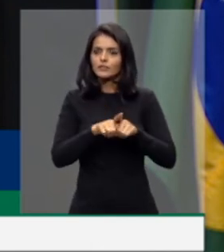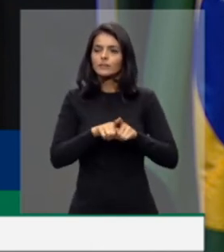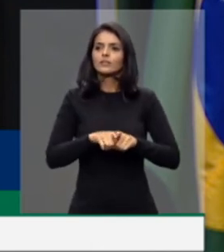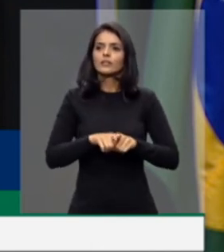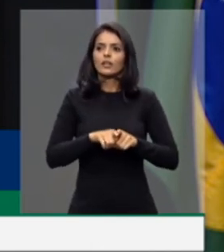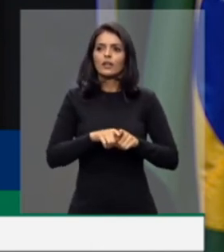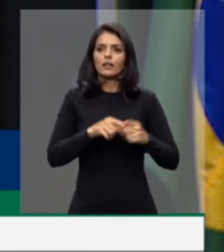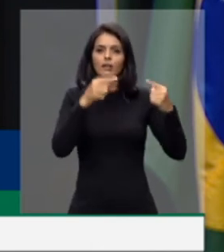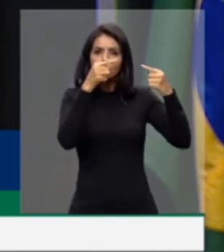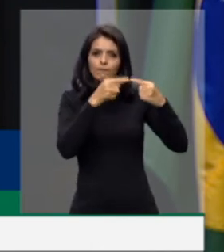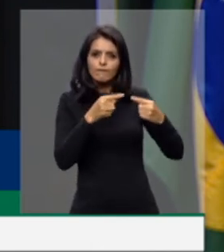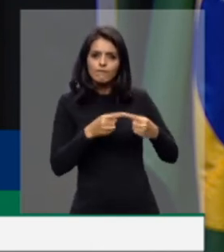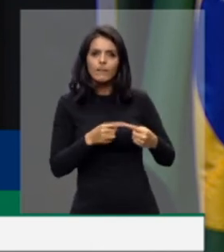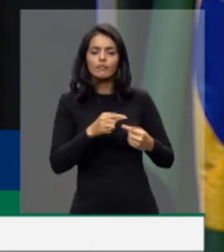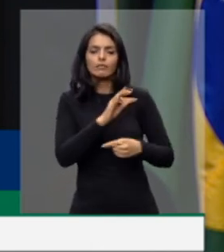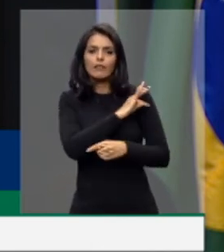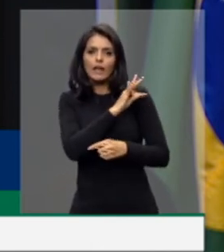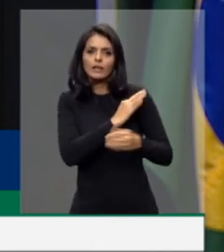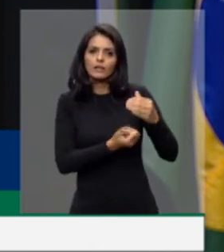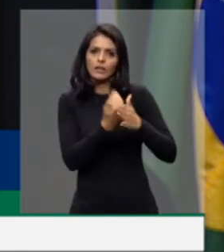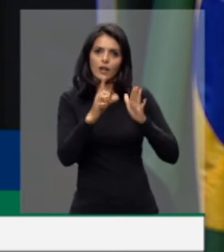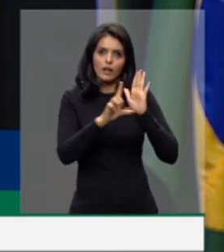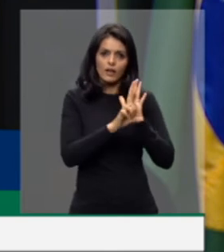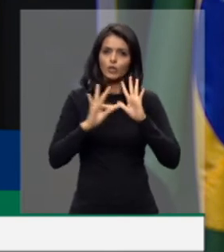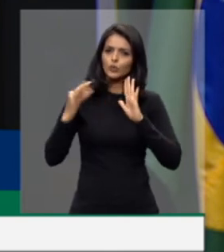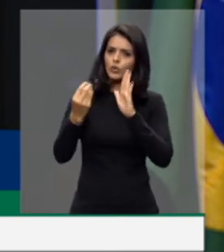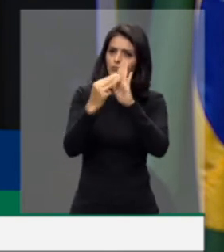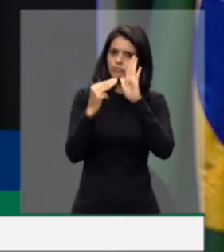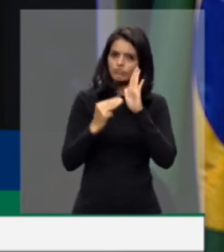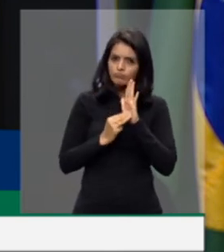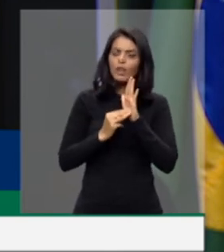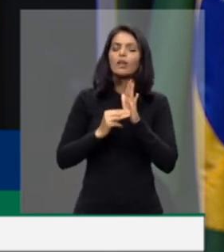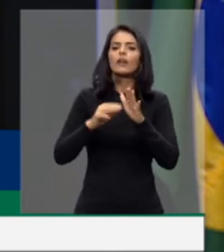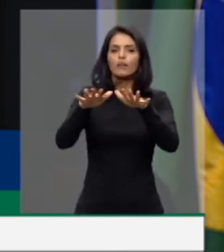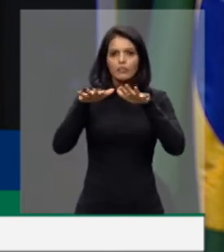NÃO SOBRE O TOTAL, O QUE SE MOSTRA A CLAREZA, ANTE AO EXPOSTO E ADEQUAÇÃO